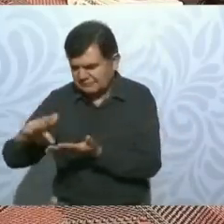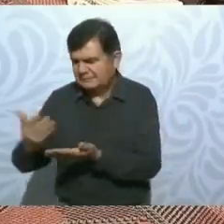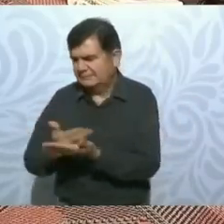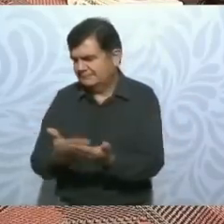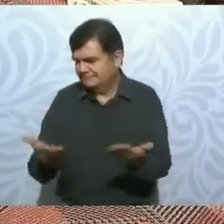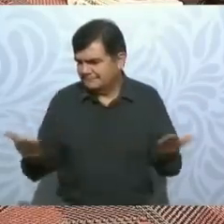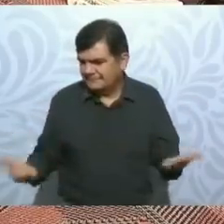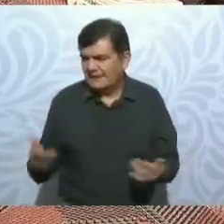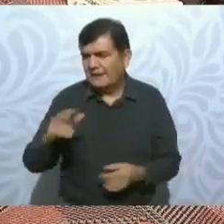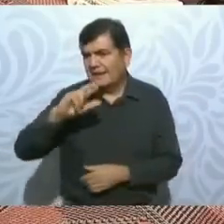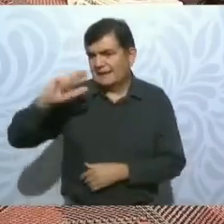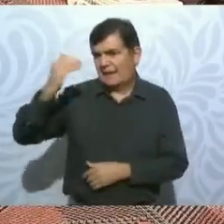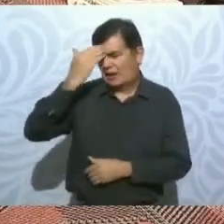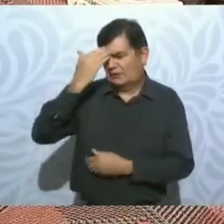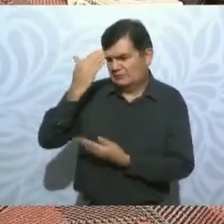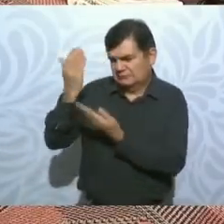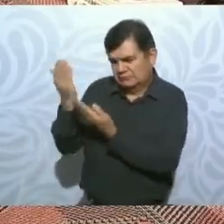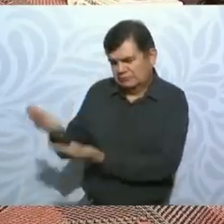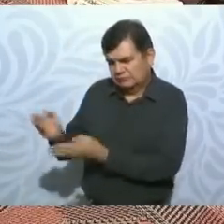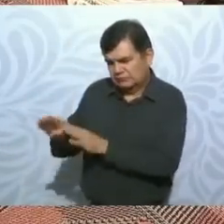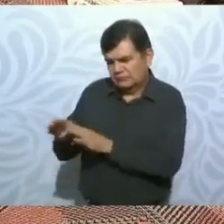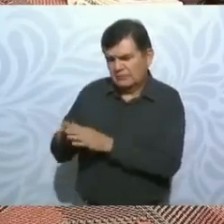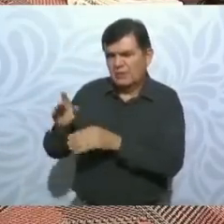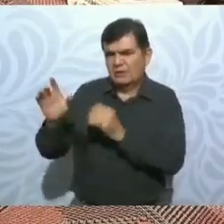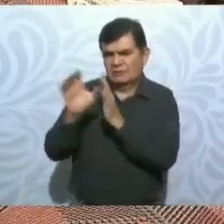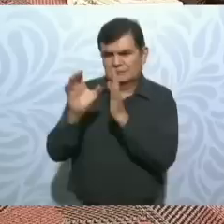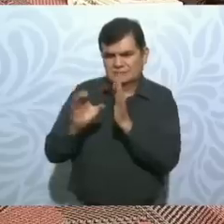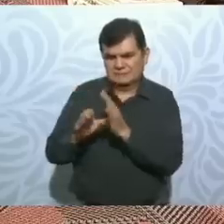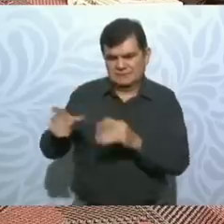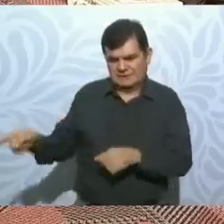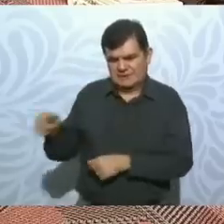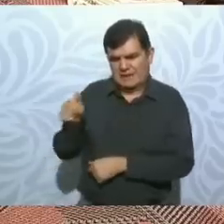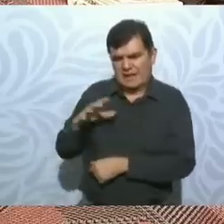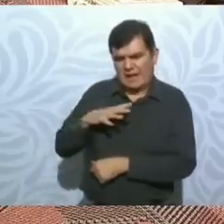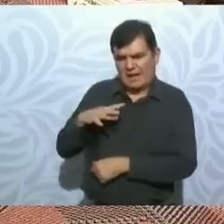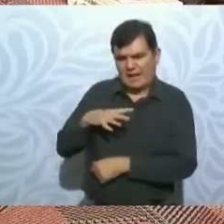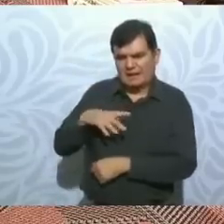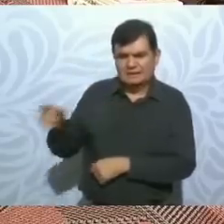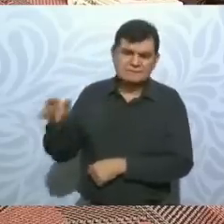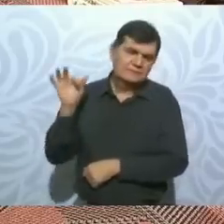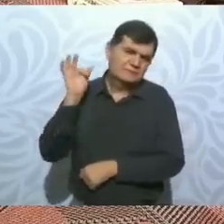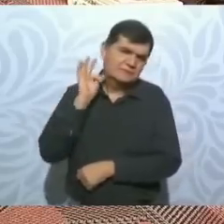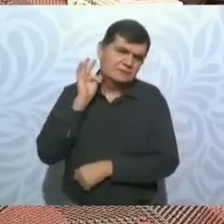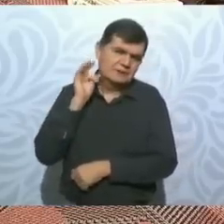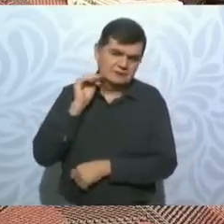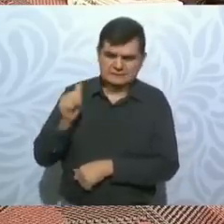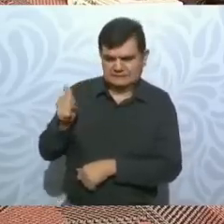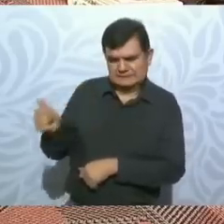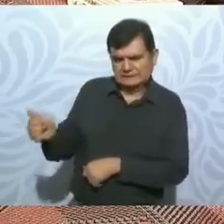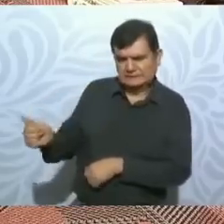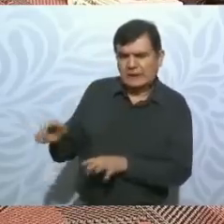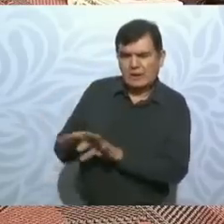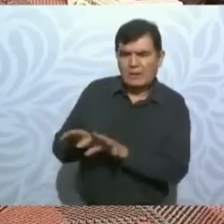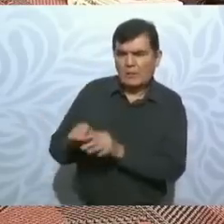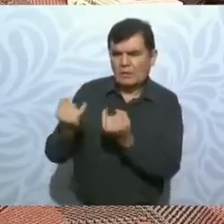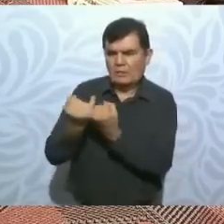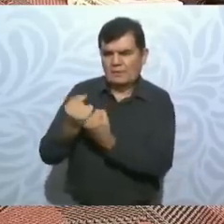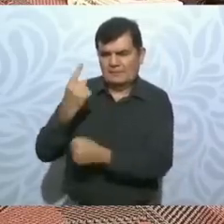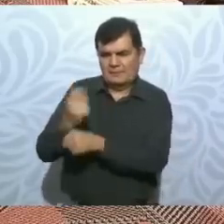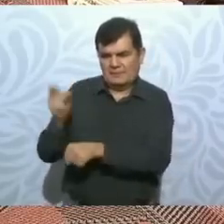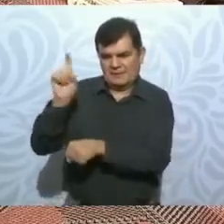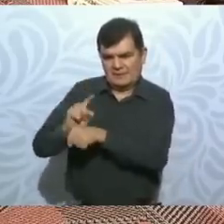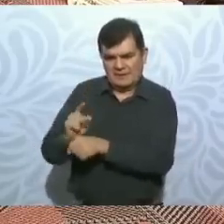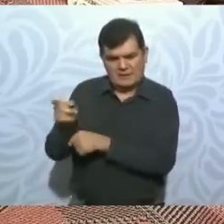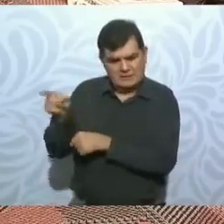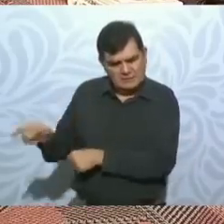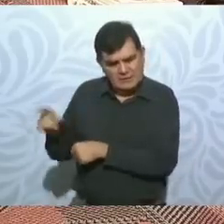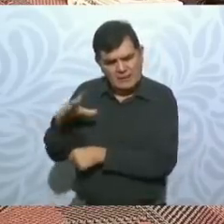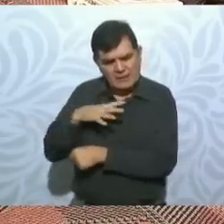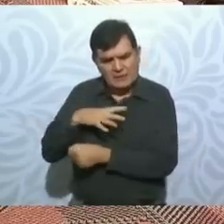reconociendo la autonomía constitucional que tiene la fiscalía desde el primer día le solicité si